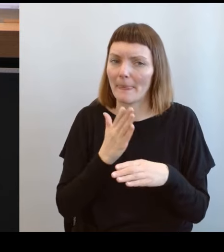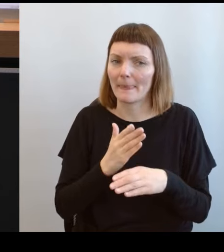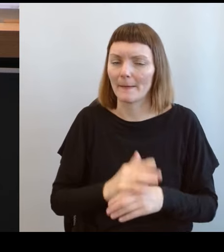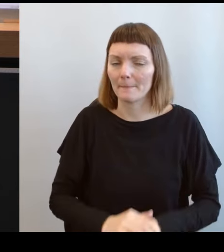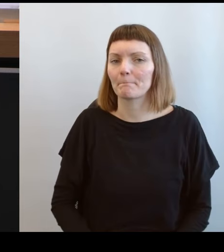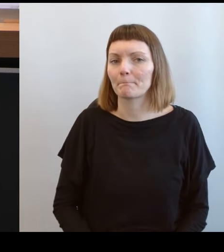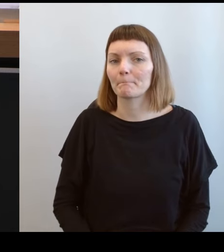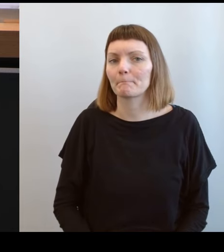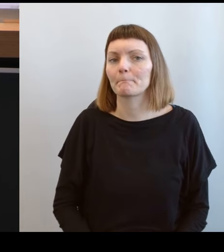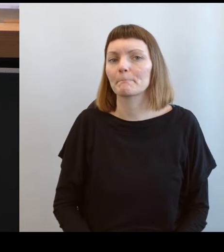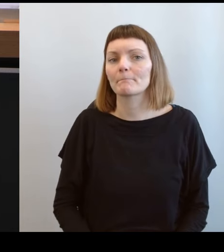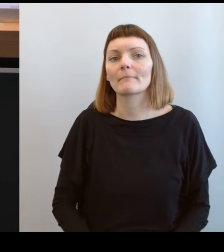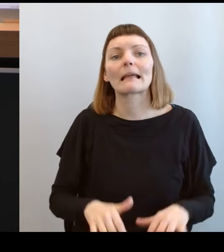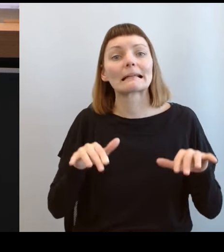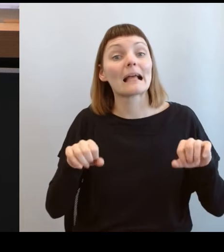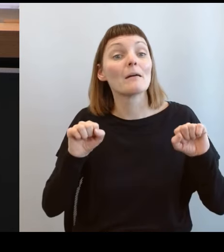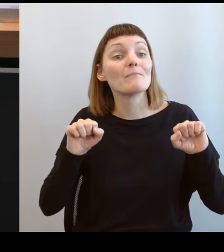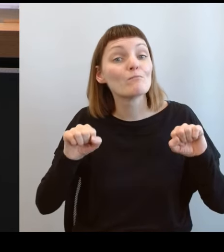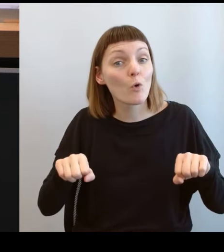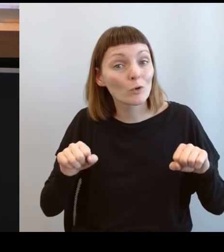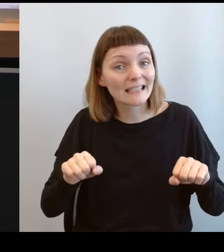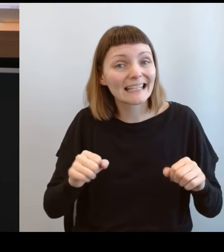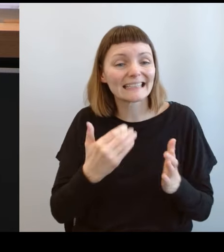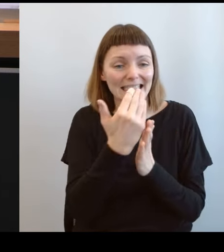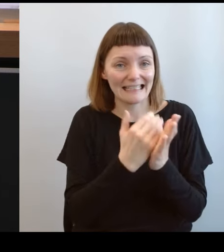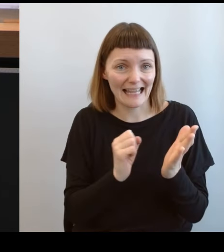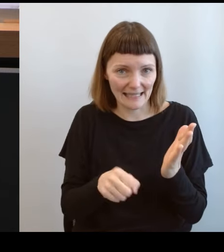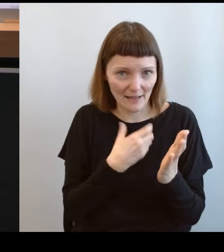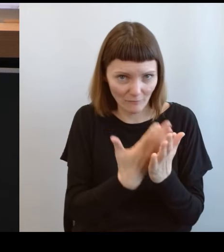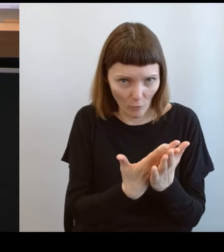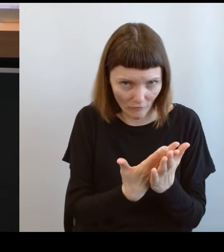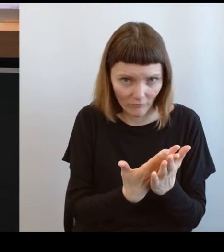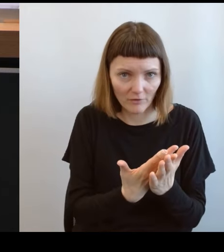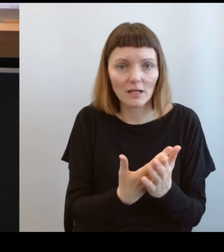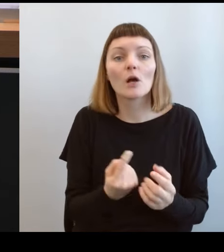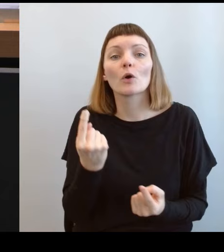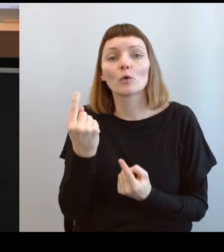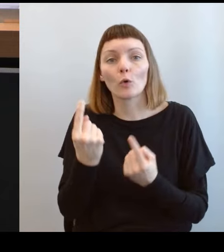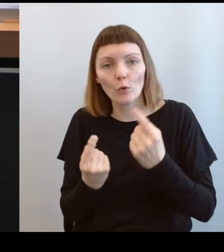Grünen und uns Linken die Steuer schon zum 1. Januar in Kraft treten zu lassen.